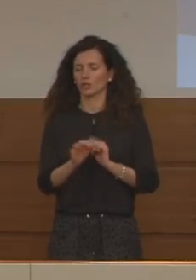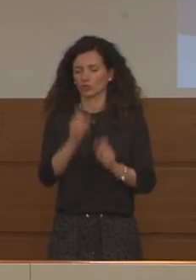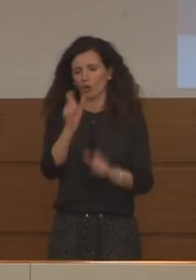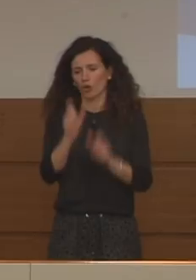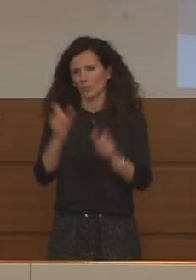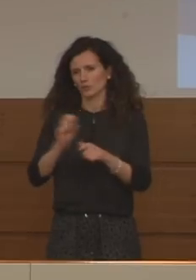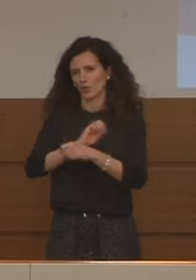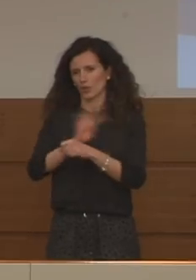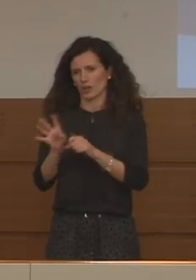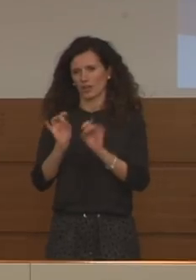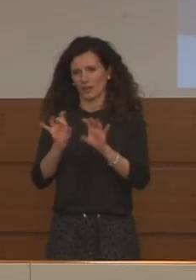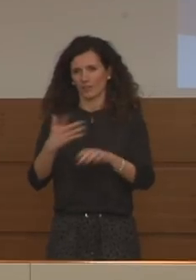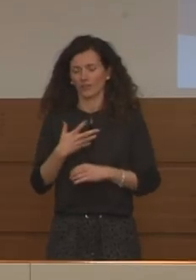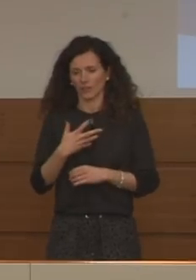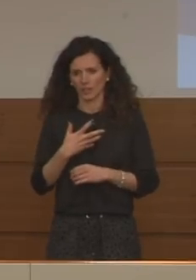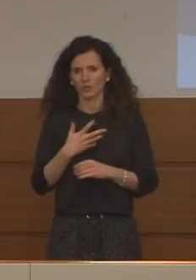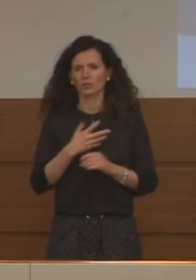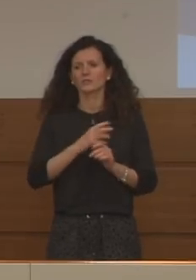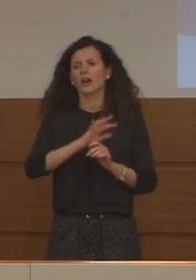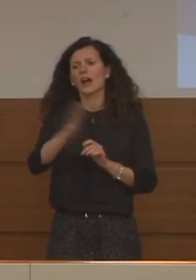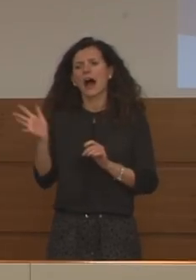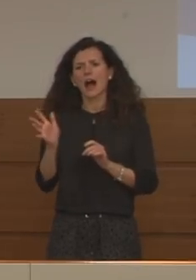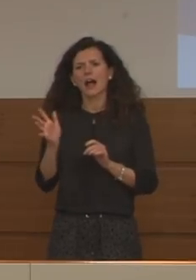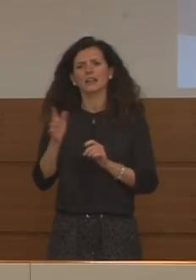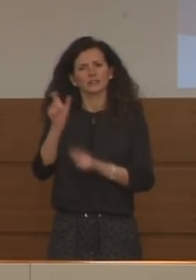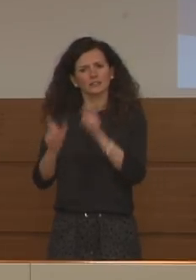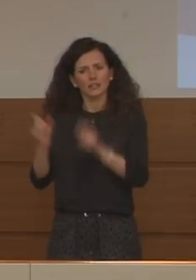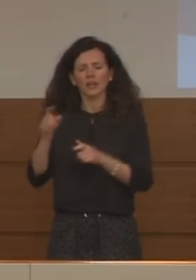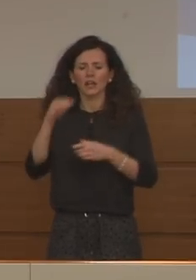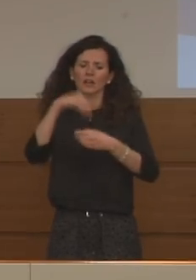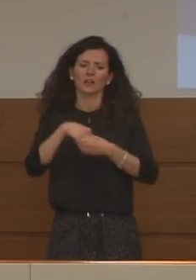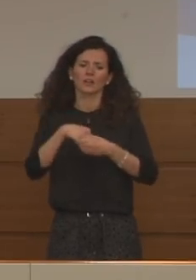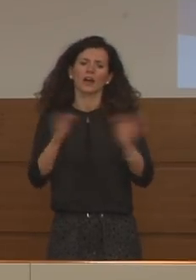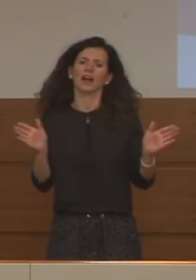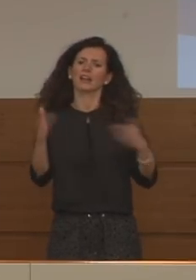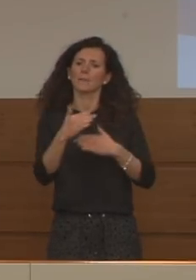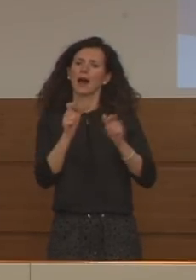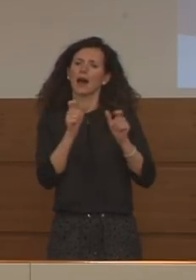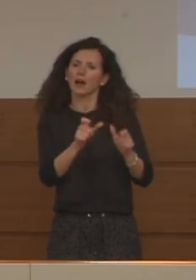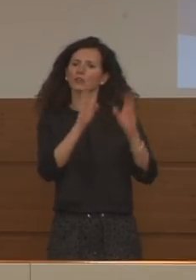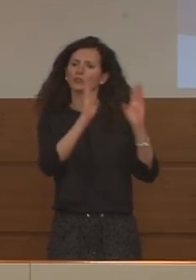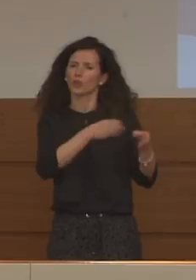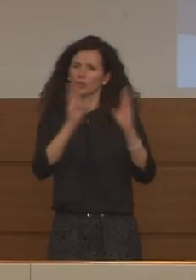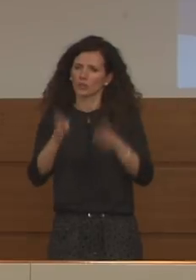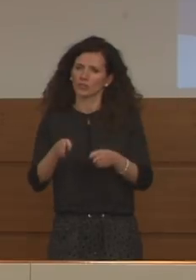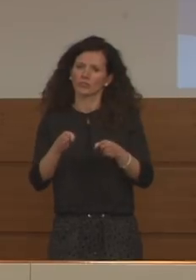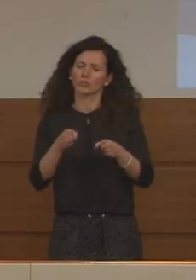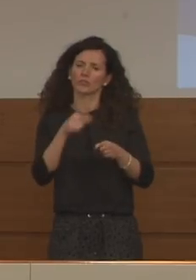il resto sono in ospedale, in reparti ospedalieri ordinari.